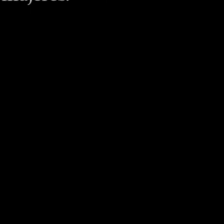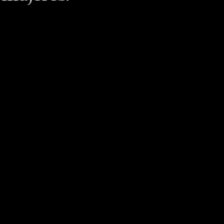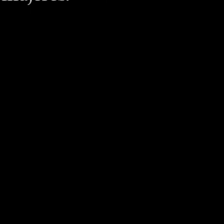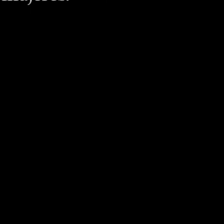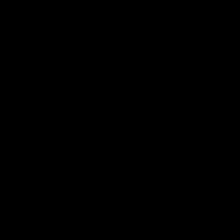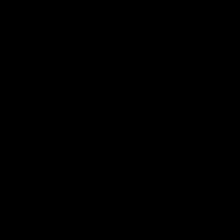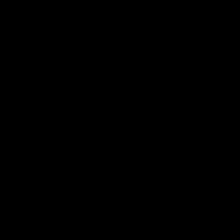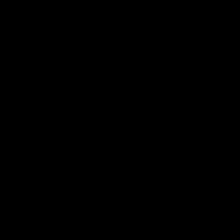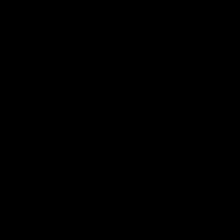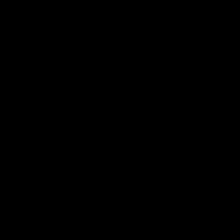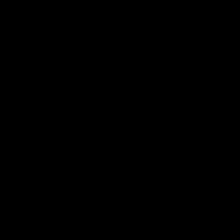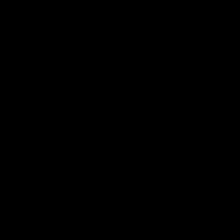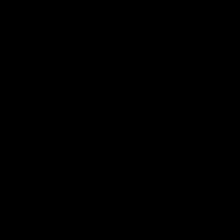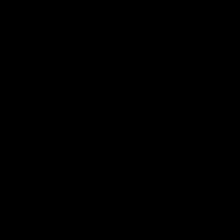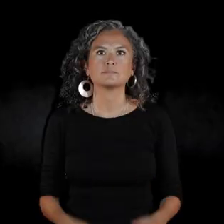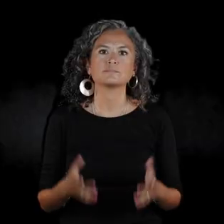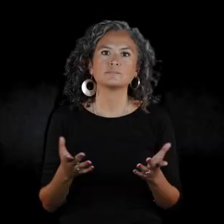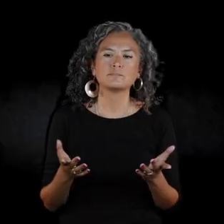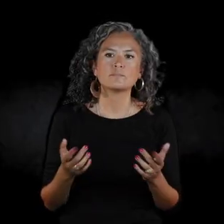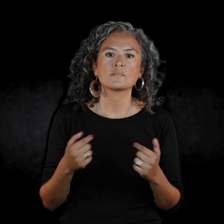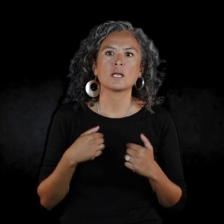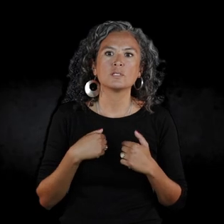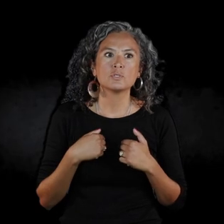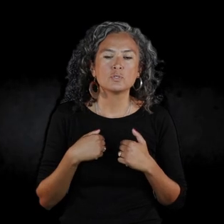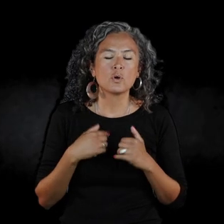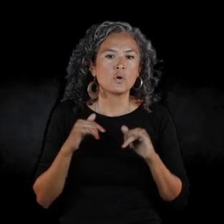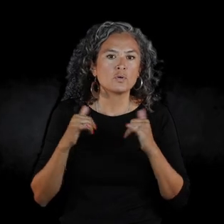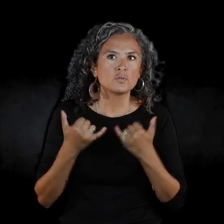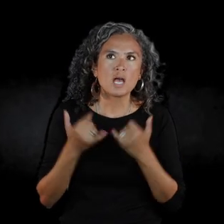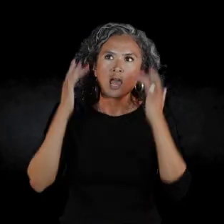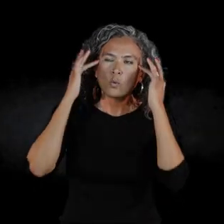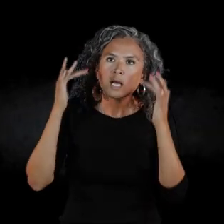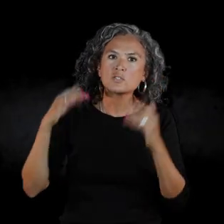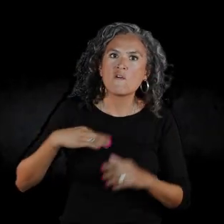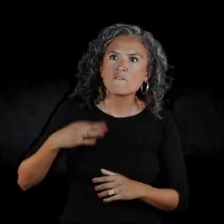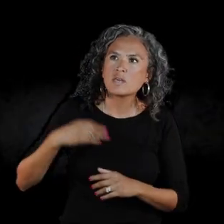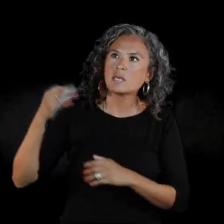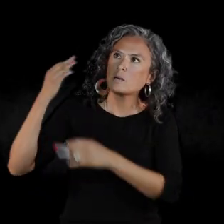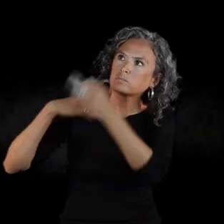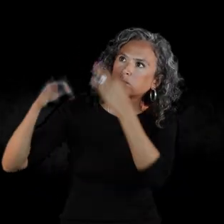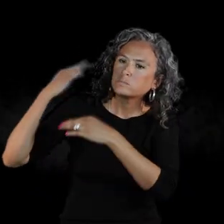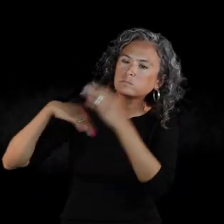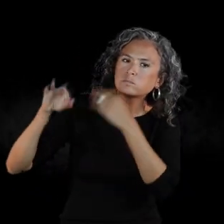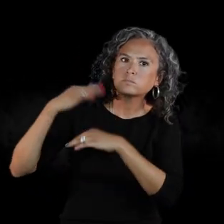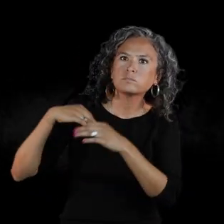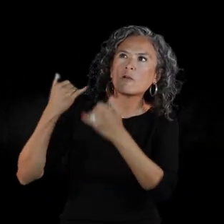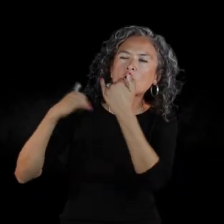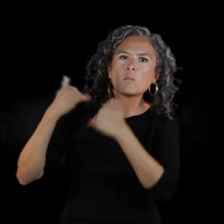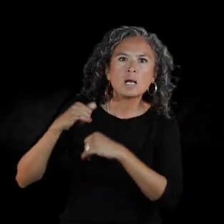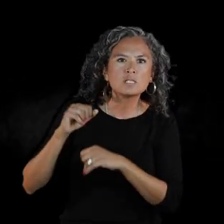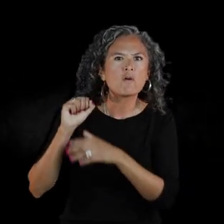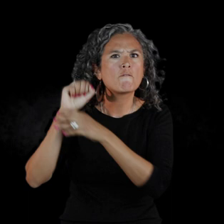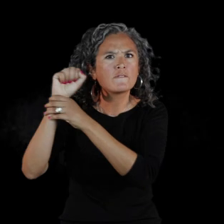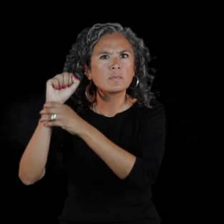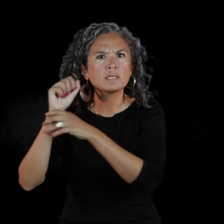A mí me pasó, que tuve una formación con discursos progresistas y feministas